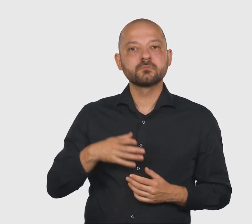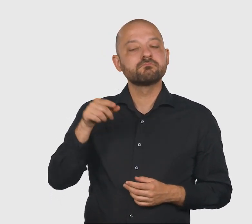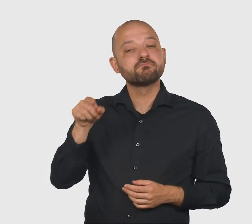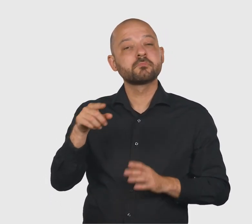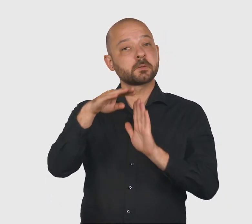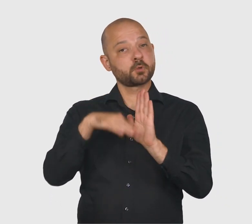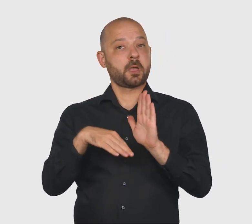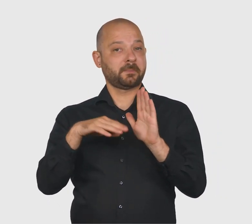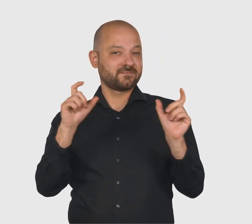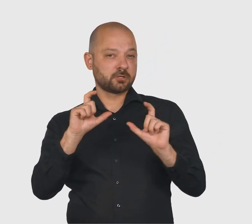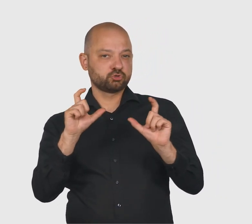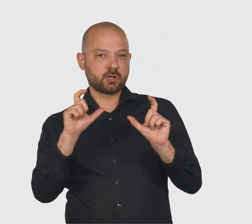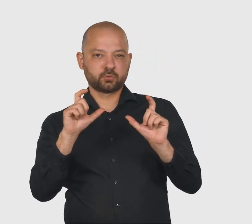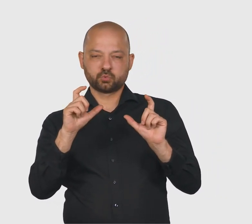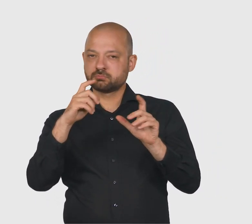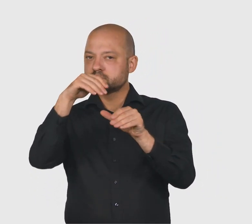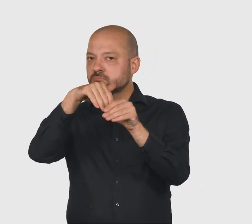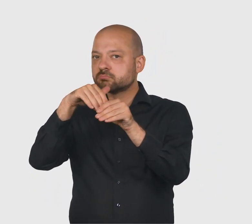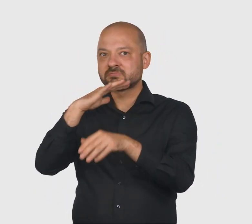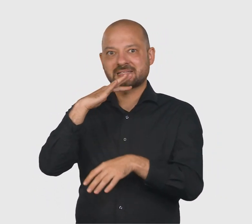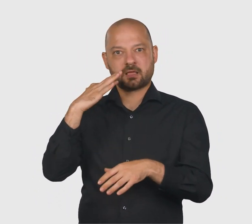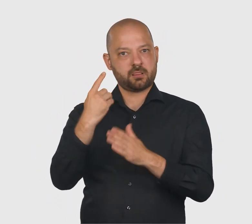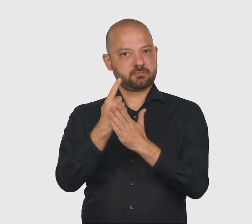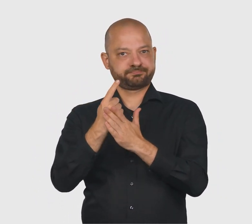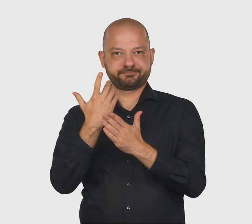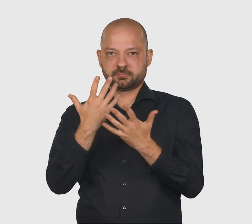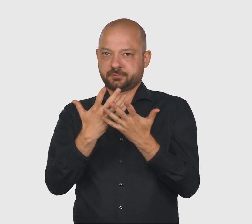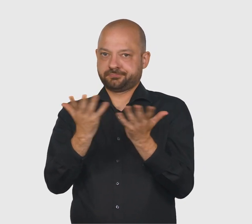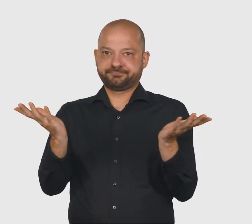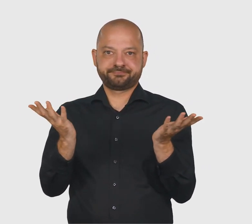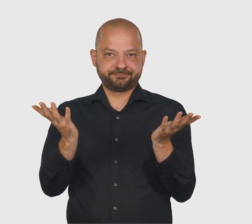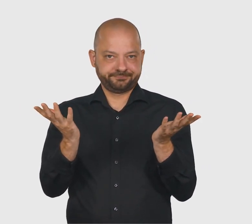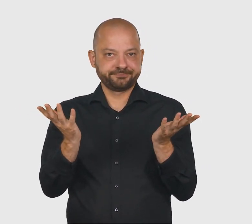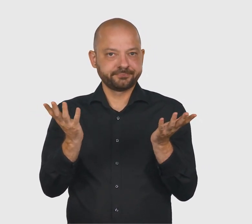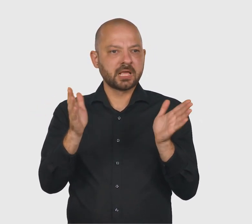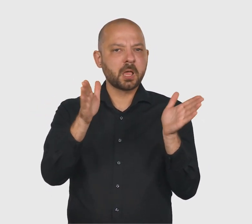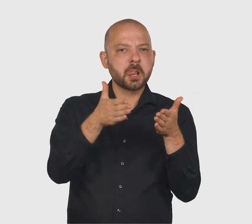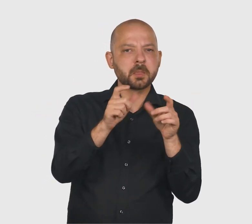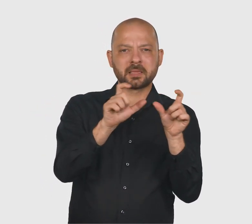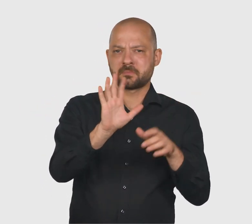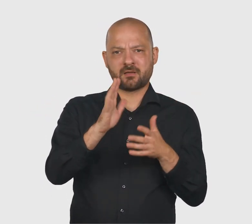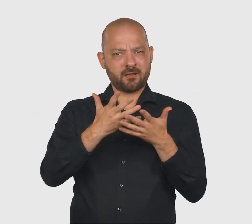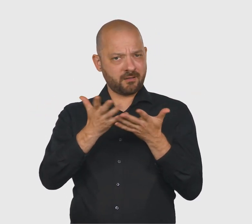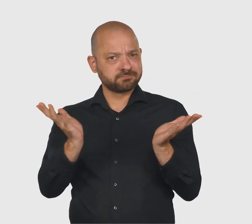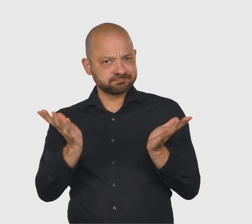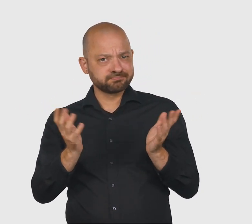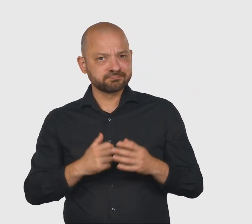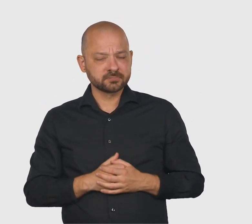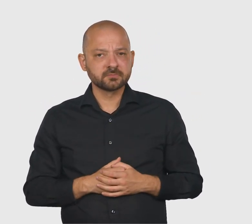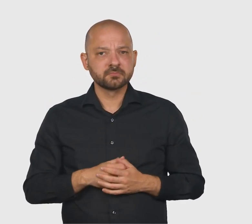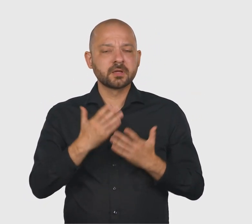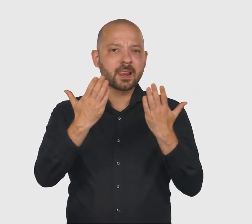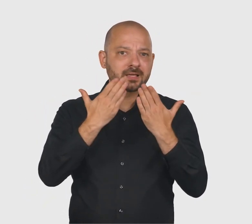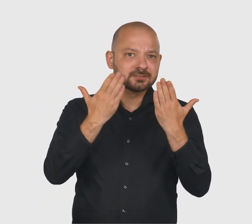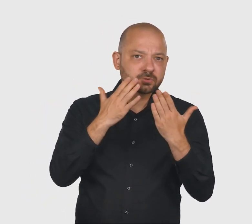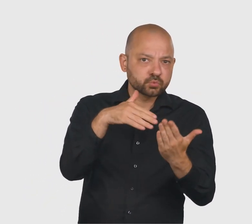Ein vielseitiges Veranstaltungsprogramm mit Lesungen